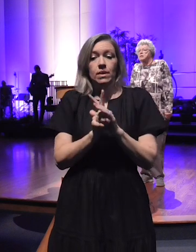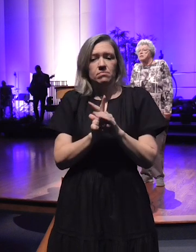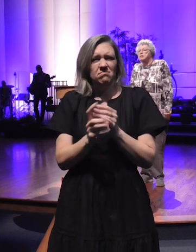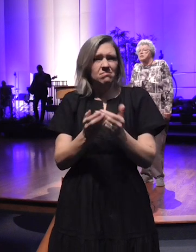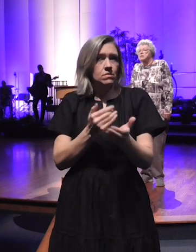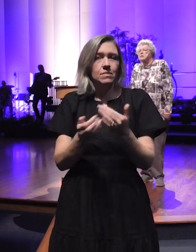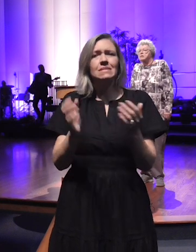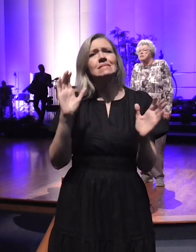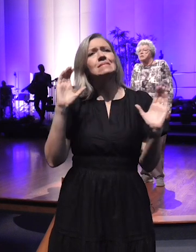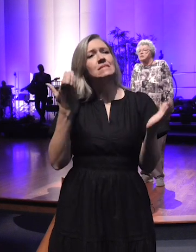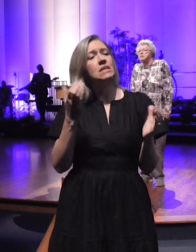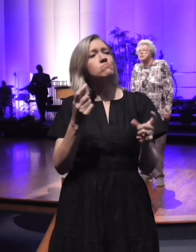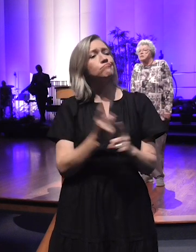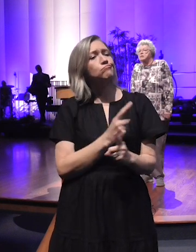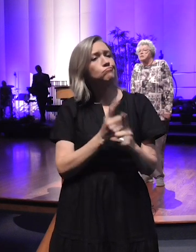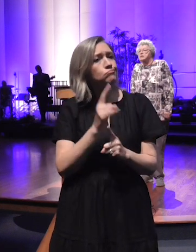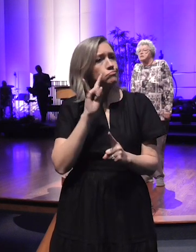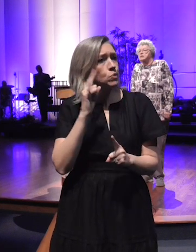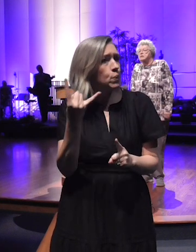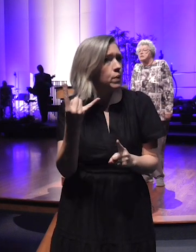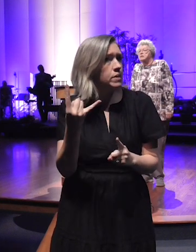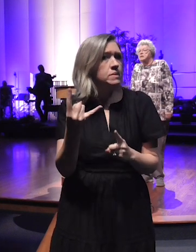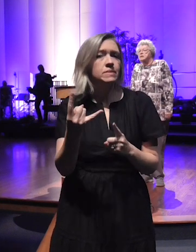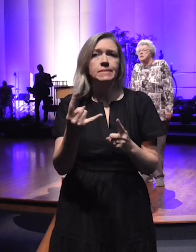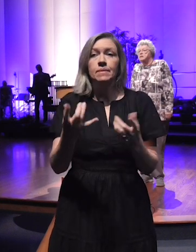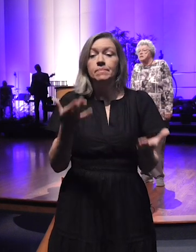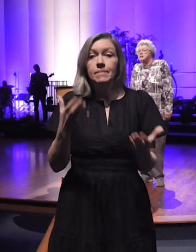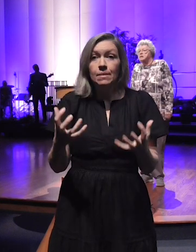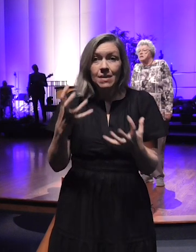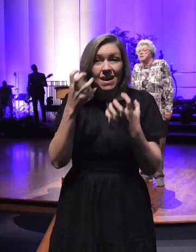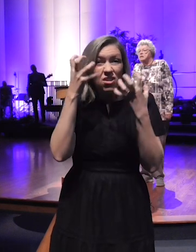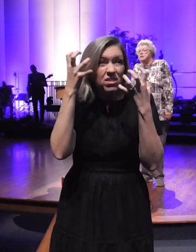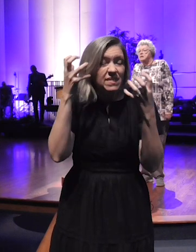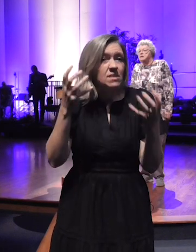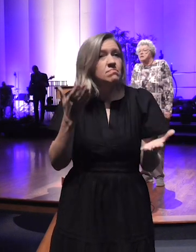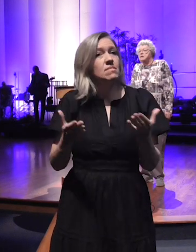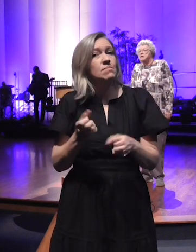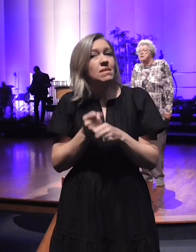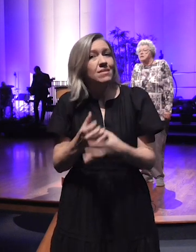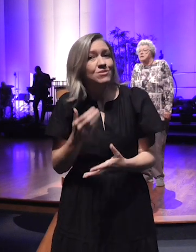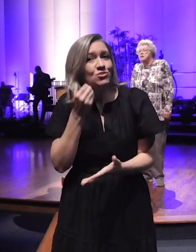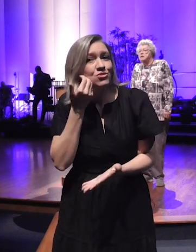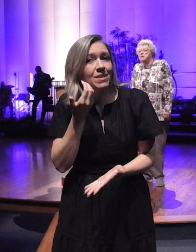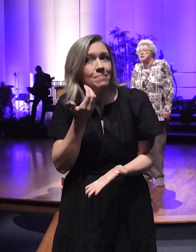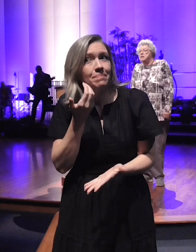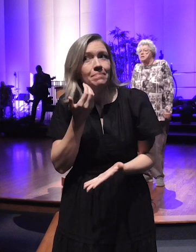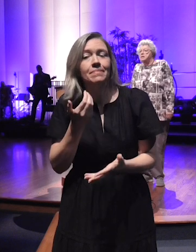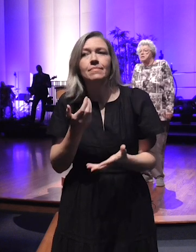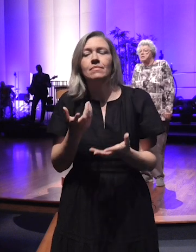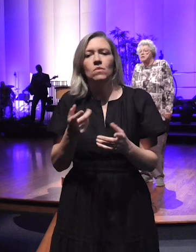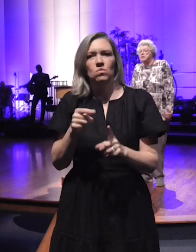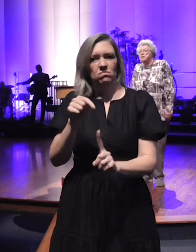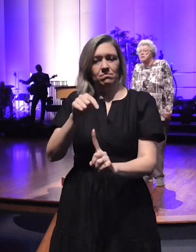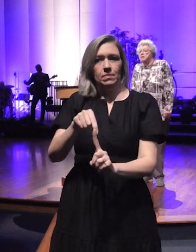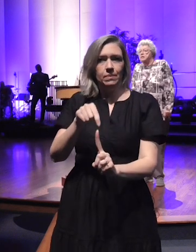o tedioso cuán agravante o vergonzoso lo que es comienza a revelarse como imbuido